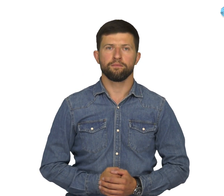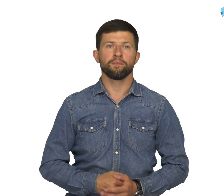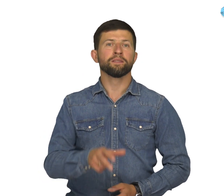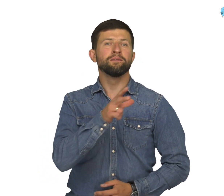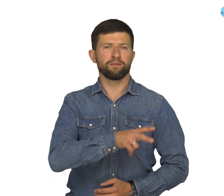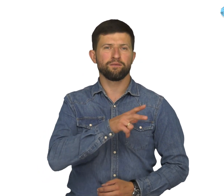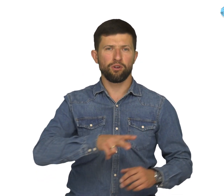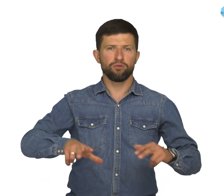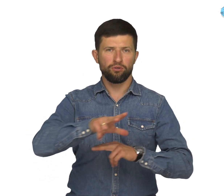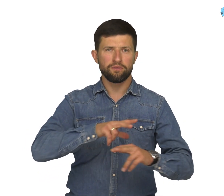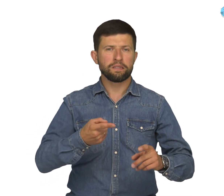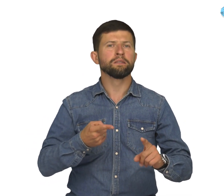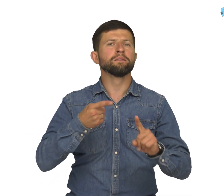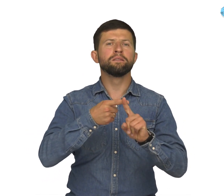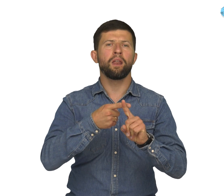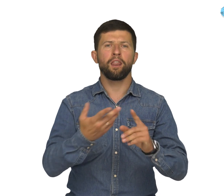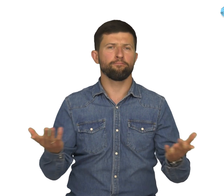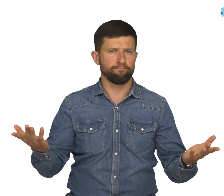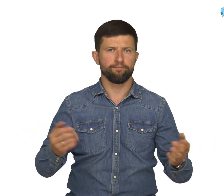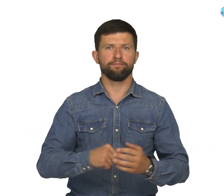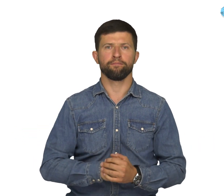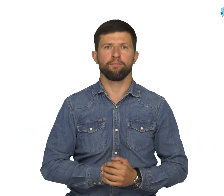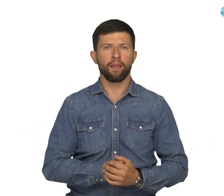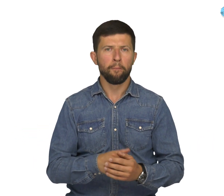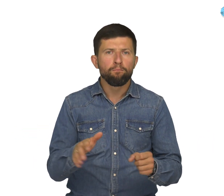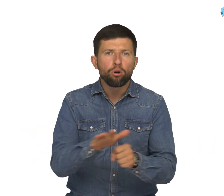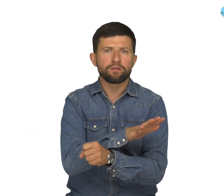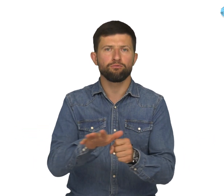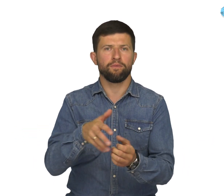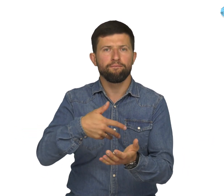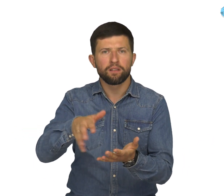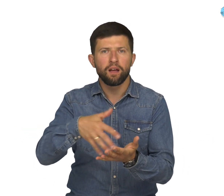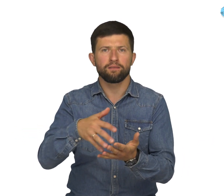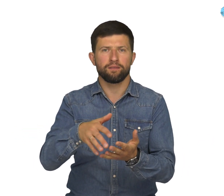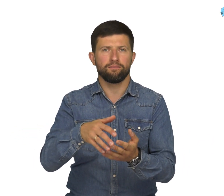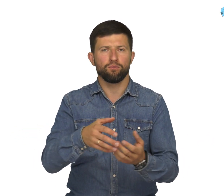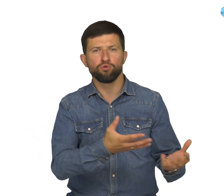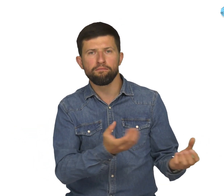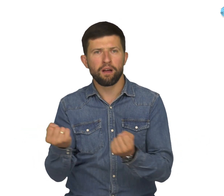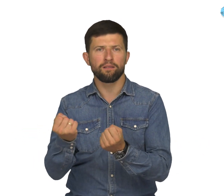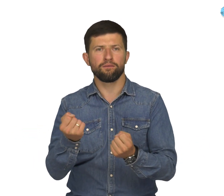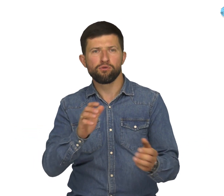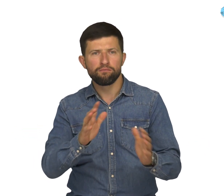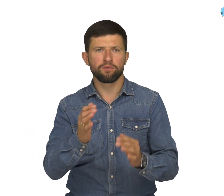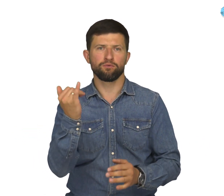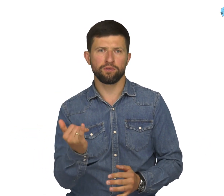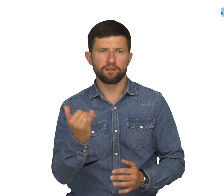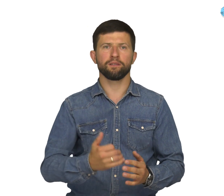Zasiłek rodzinny ma na celu częściowe pokrycie wydatków na utrzymanie dziecka.